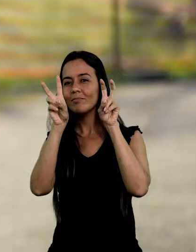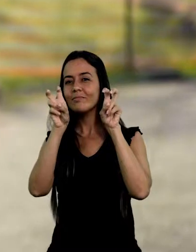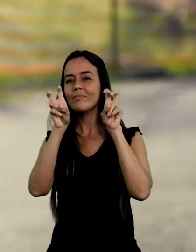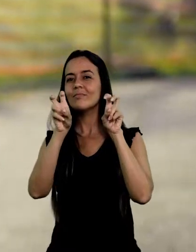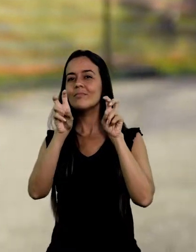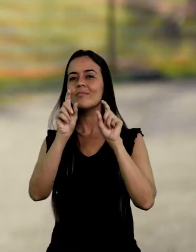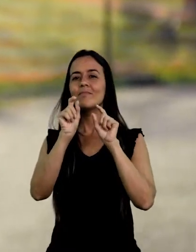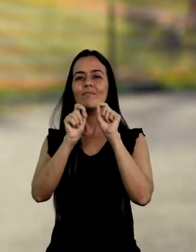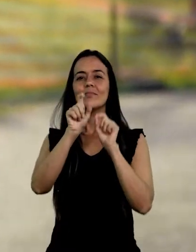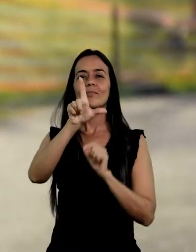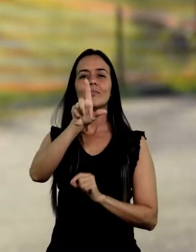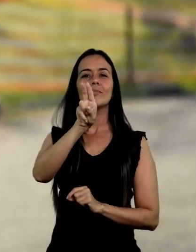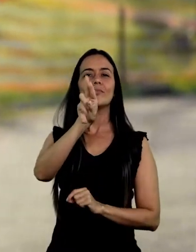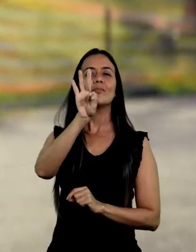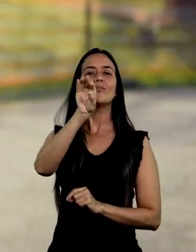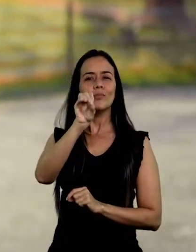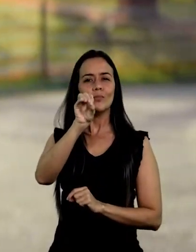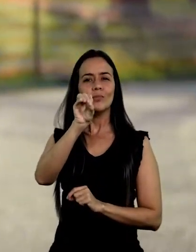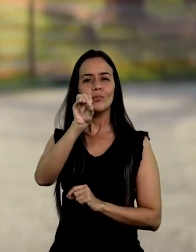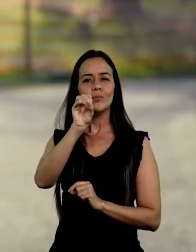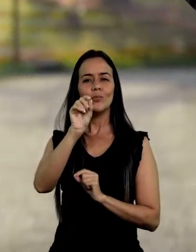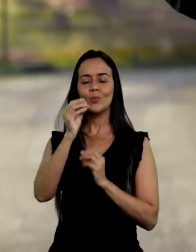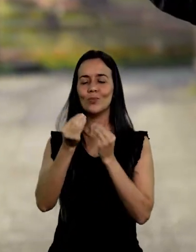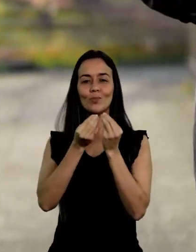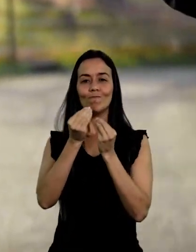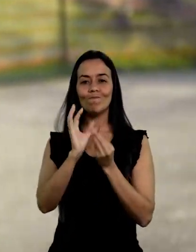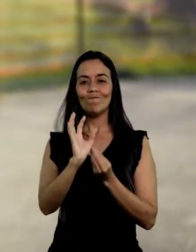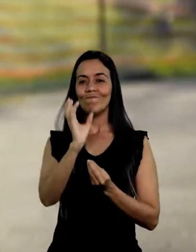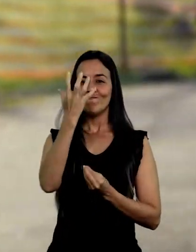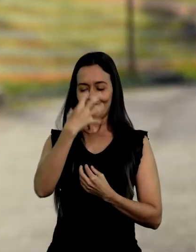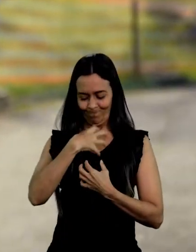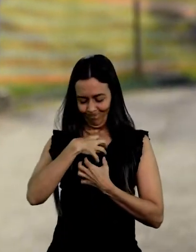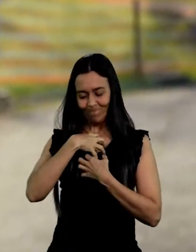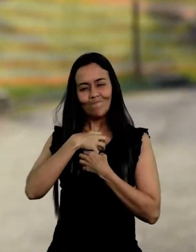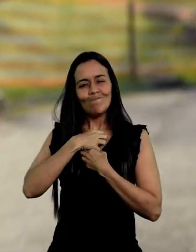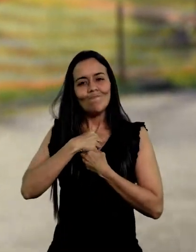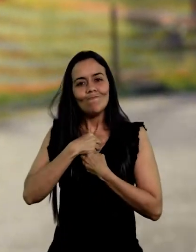e os impactos desse processo do luto que é interrompido,